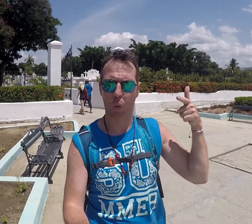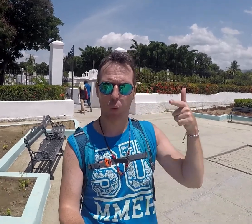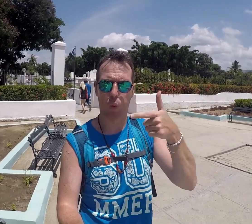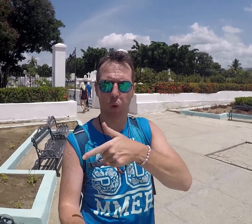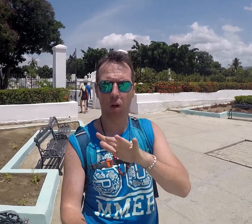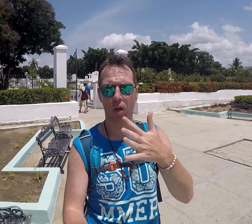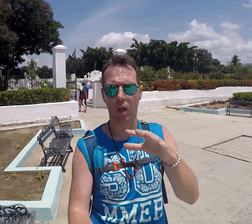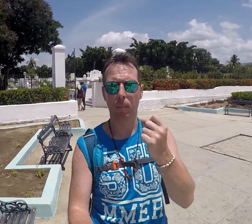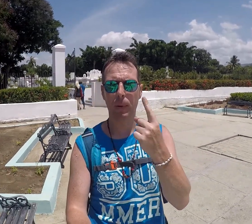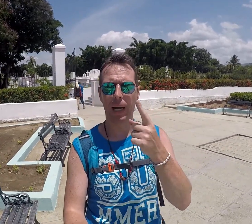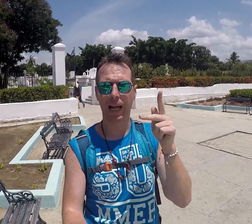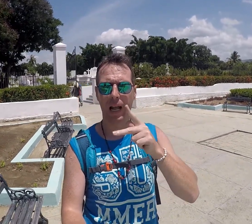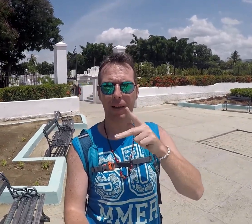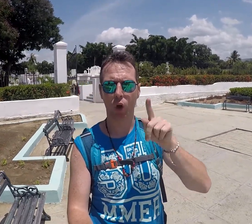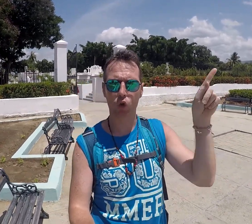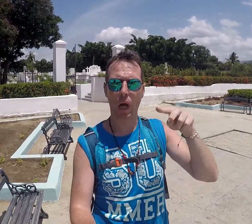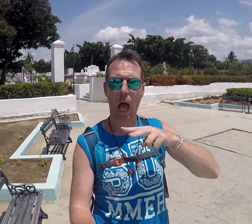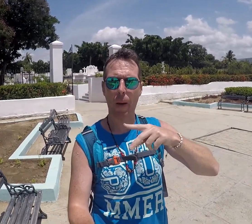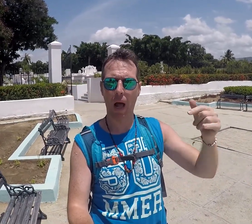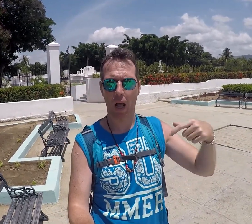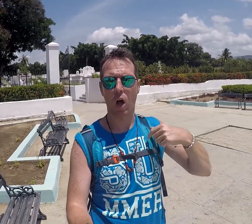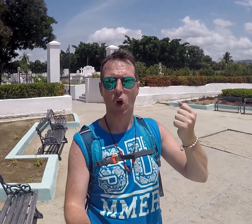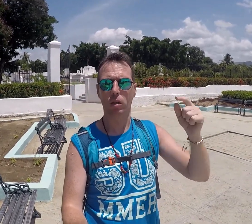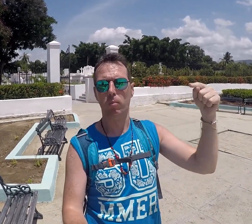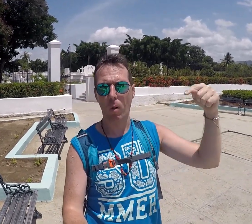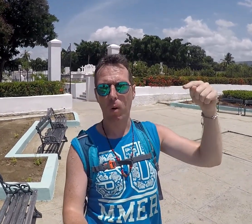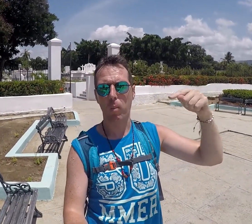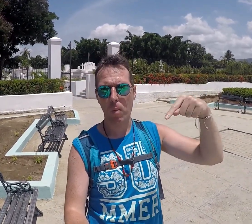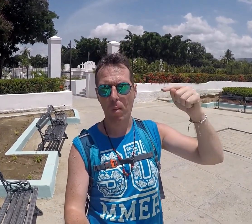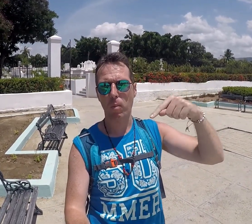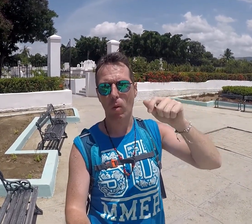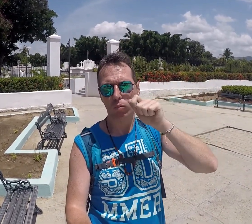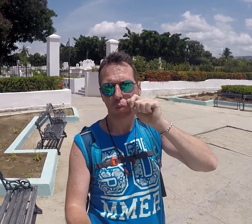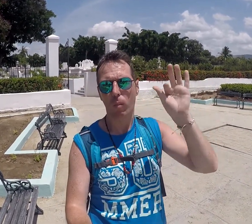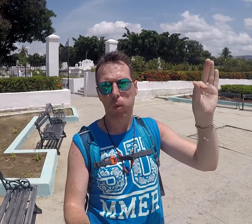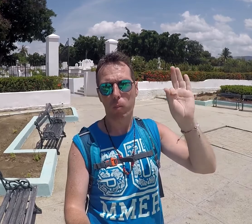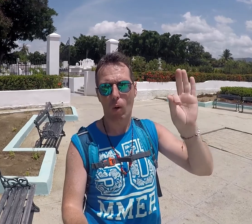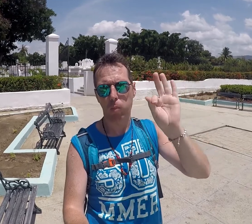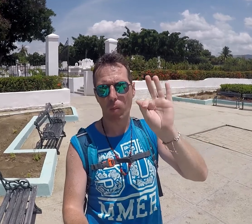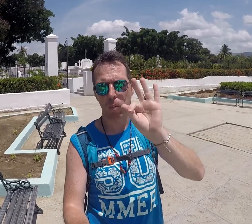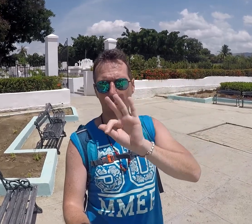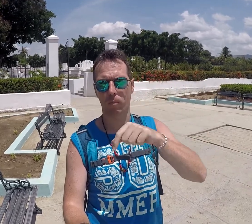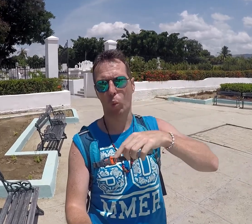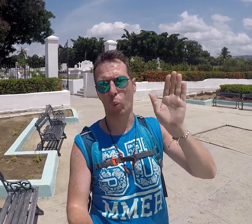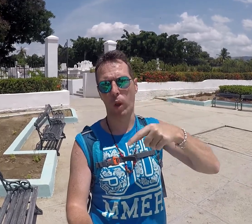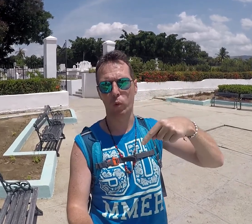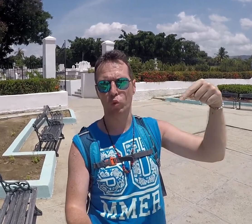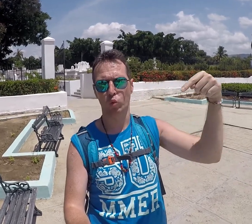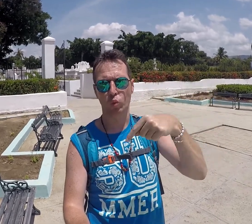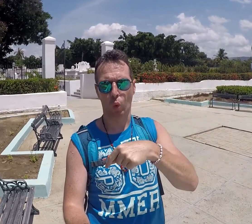Porque Santiago está lejos de la capital, a unos 1000 kilómetros, hemos venido en coche viendo sitios